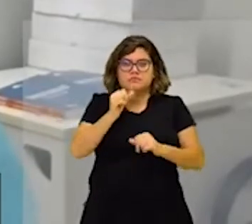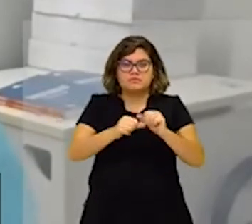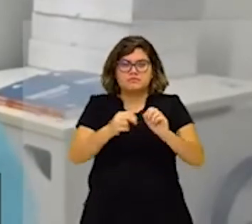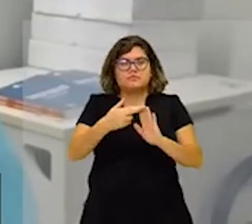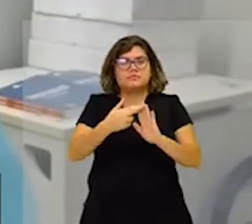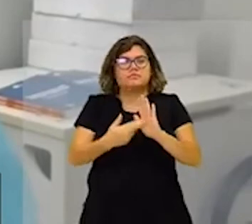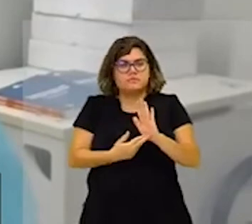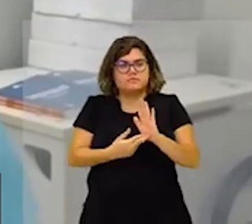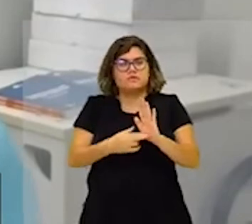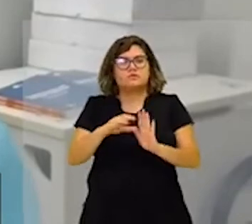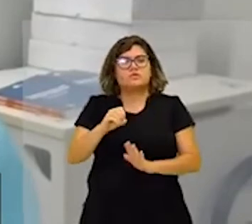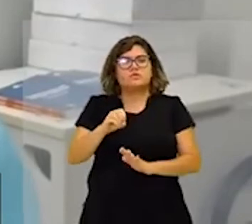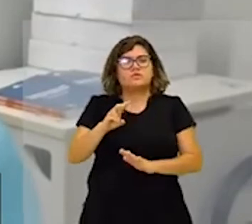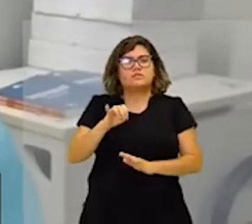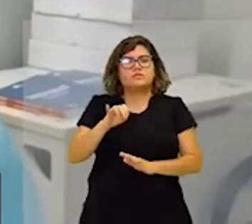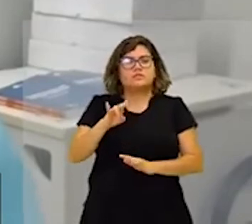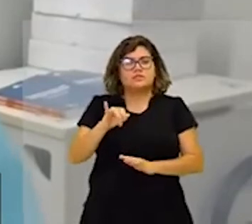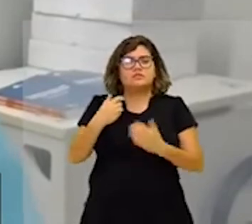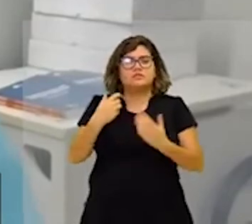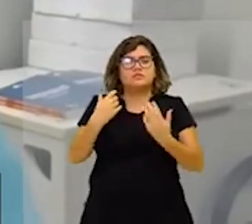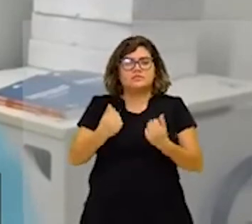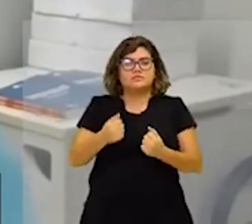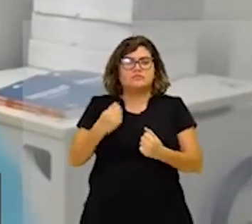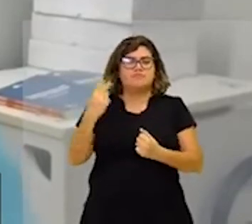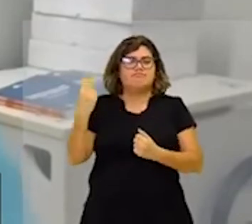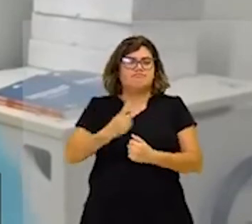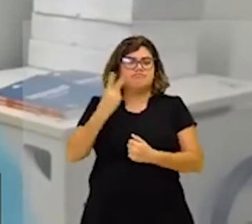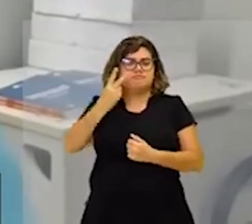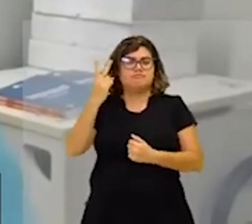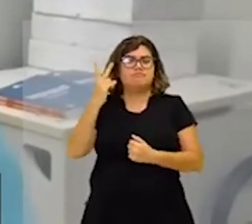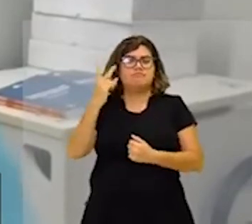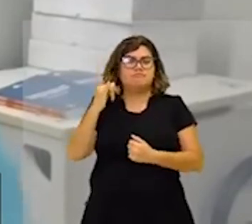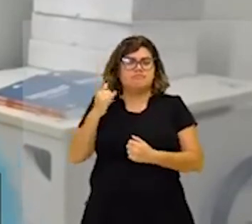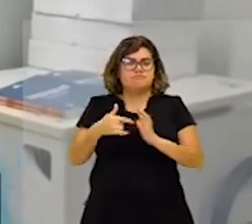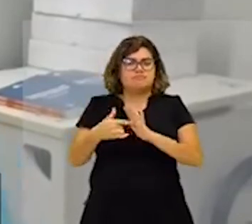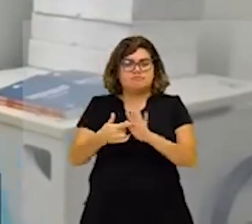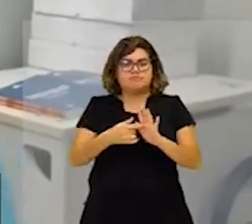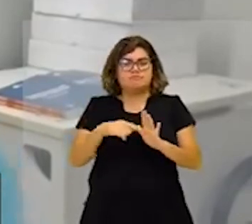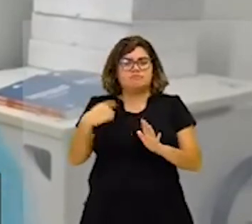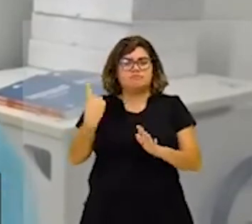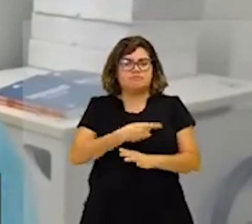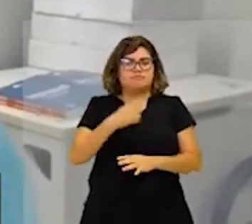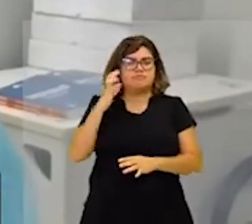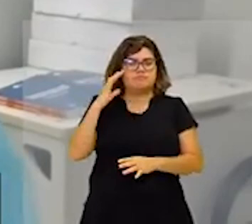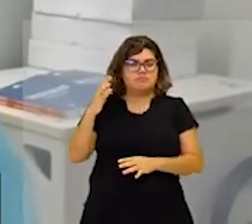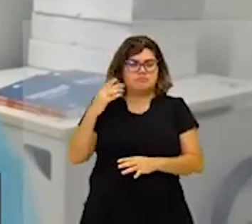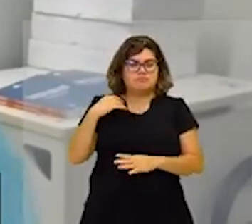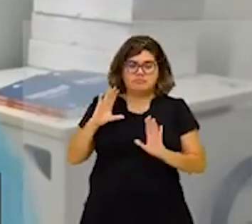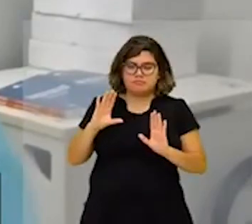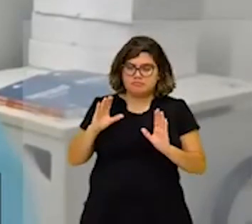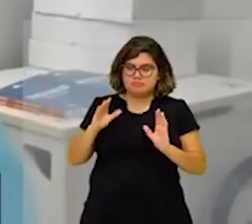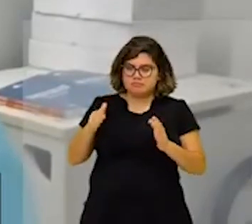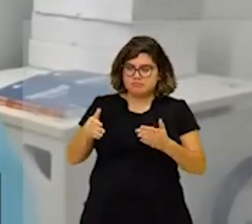é vão valorizar o passe talvez se a gente possa pensar um pouco nesse sentido como que você vai